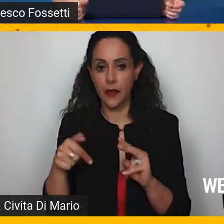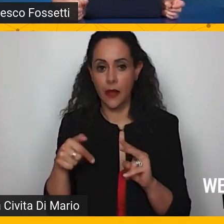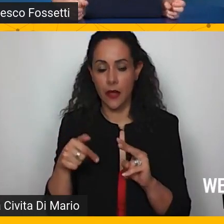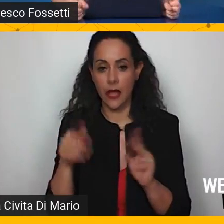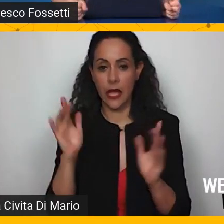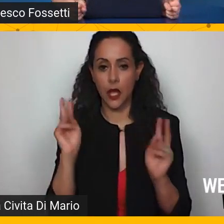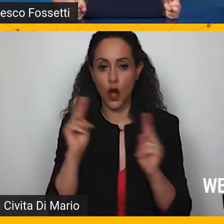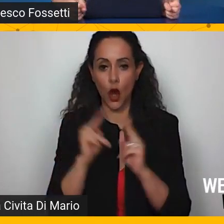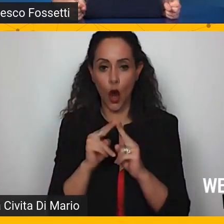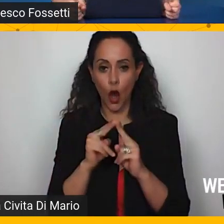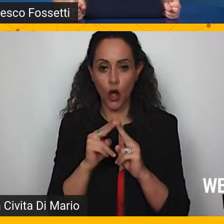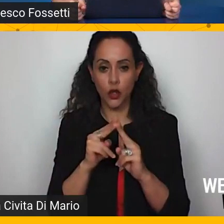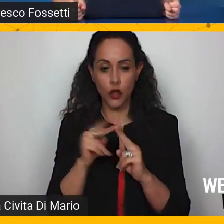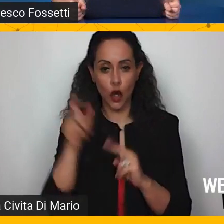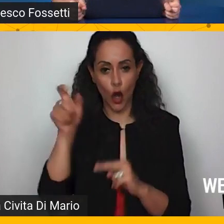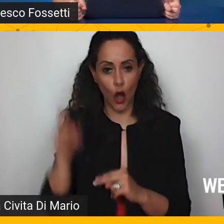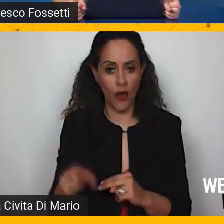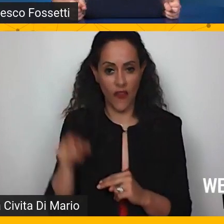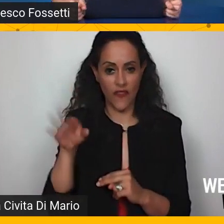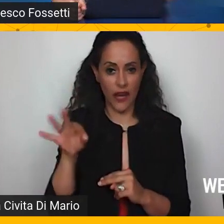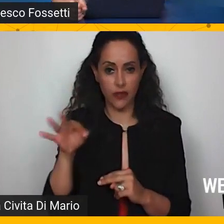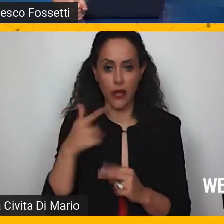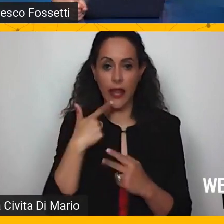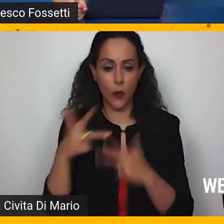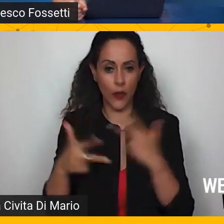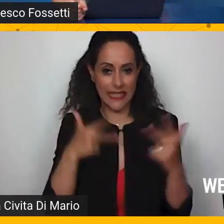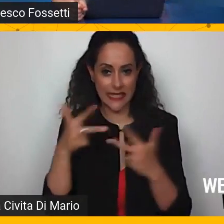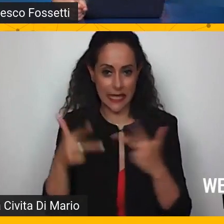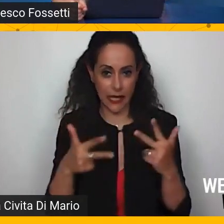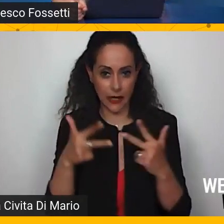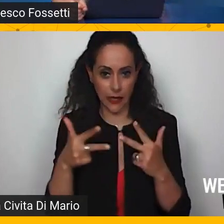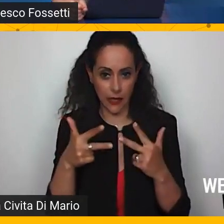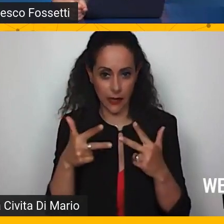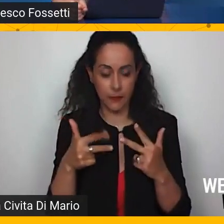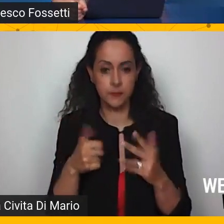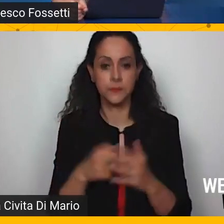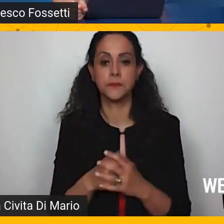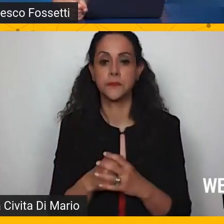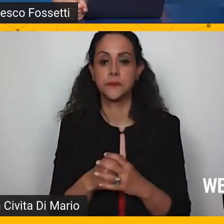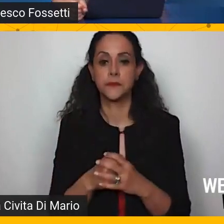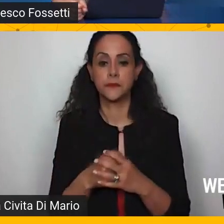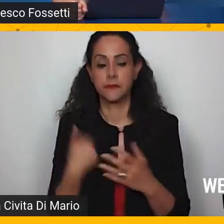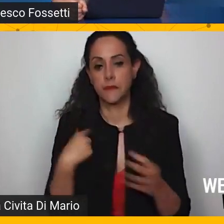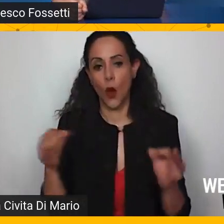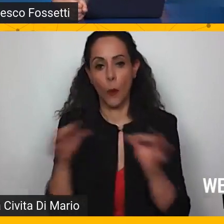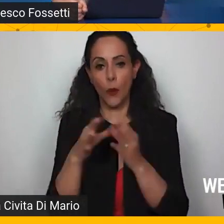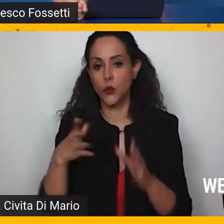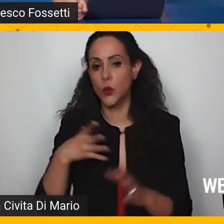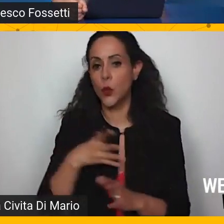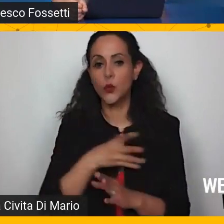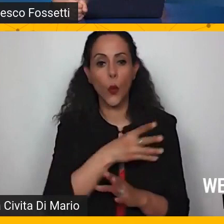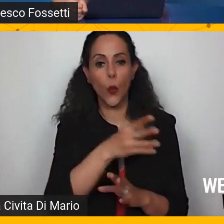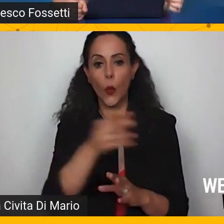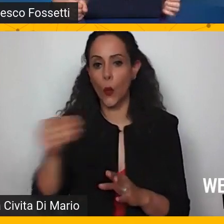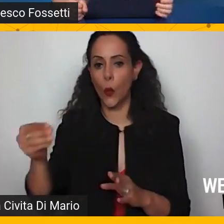diciamo così questo webinar di eh Francesco la lingua dei segni in modo da dare